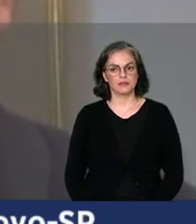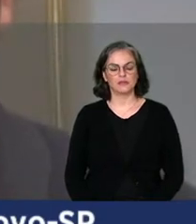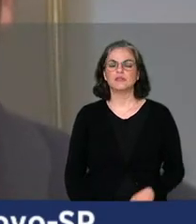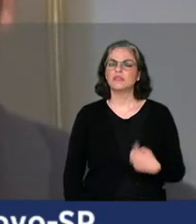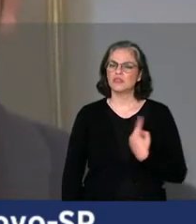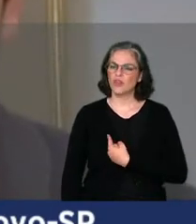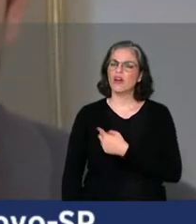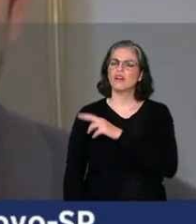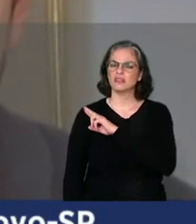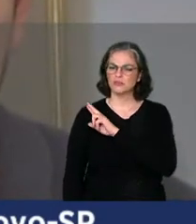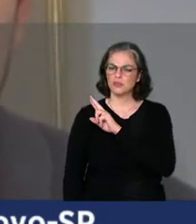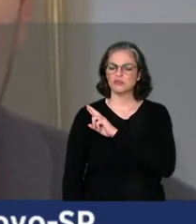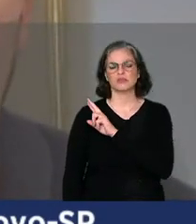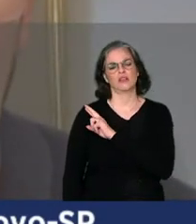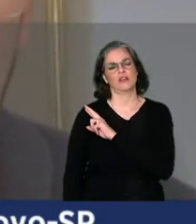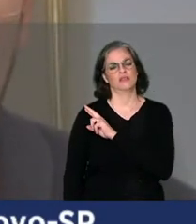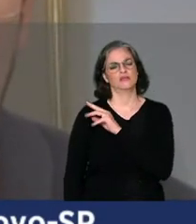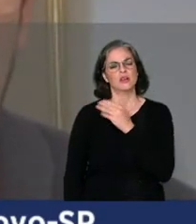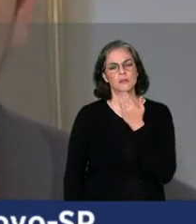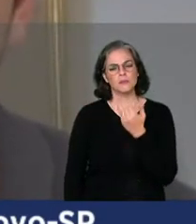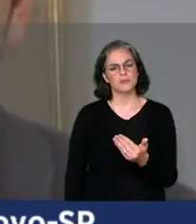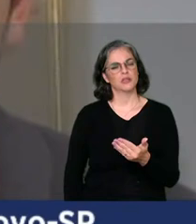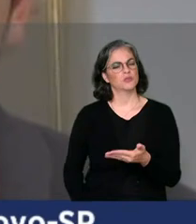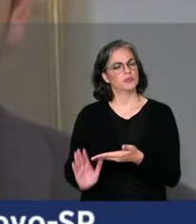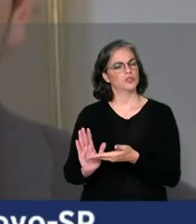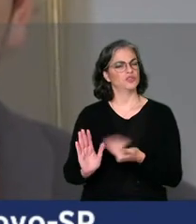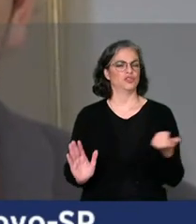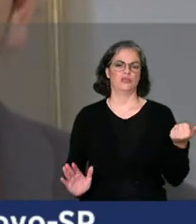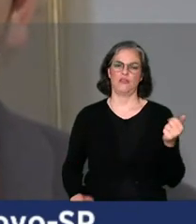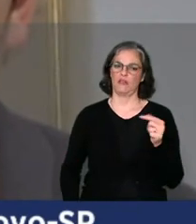NOVO, DE FORMA MUITO RESPONSÁ VEL, PEDE E SOLICITA RETIRADA DE PAUTA DESSE PROJETO QUE